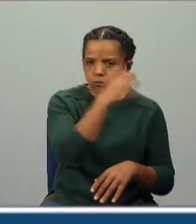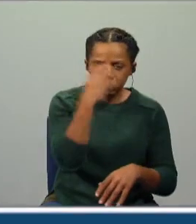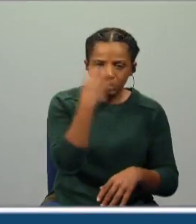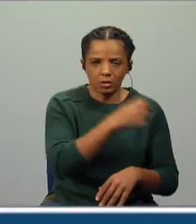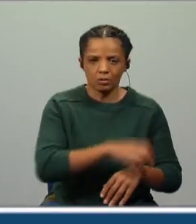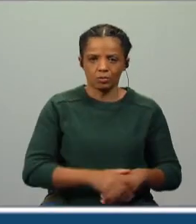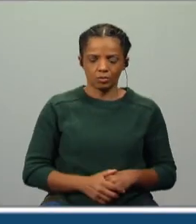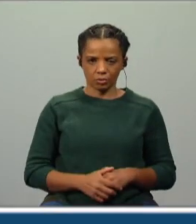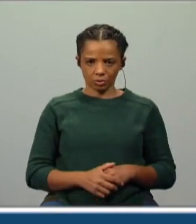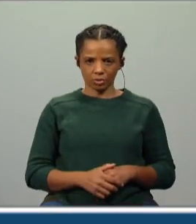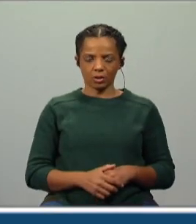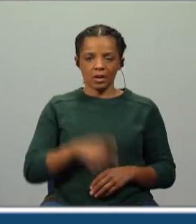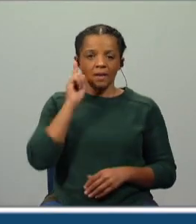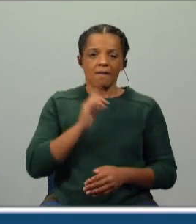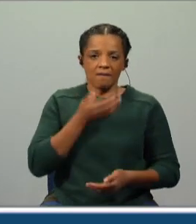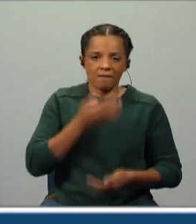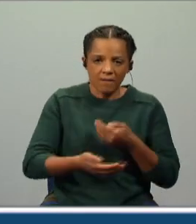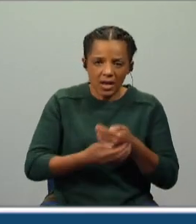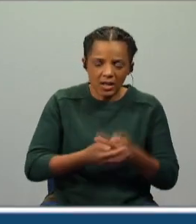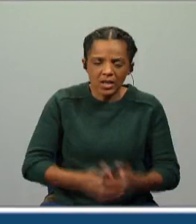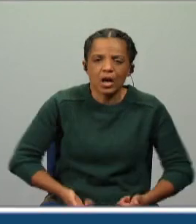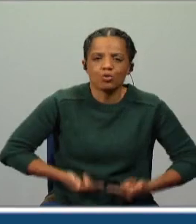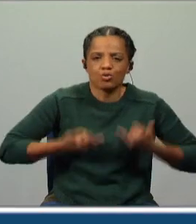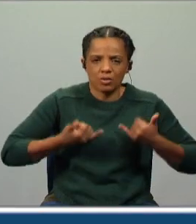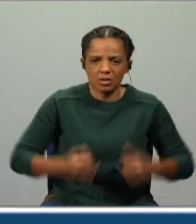assustar a velhinha. Então, que faço eu